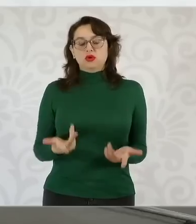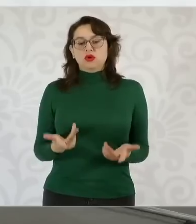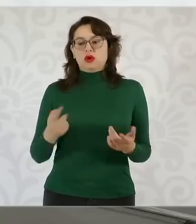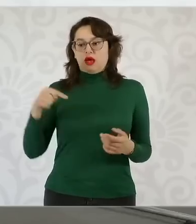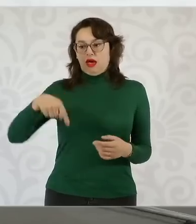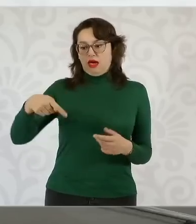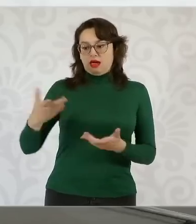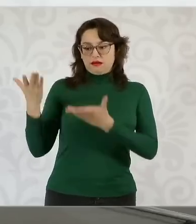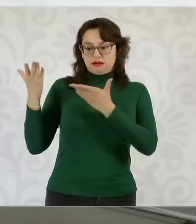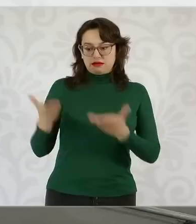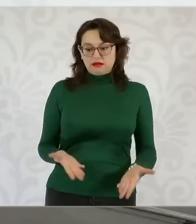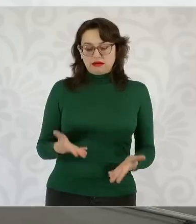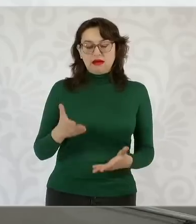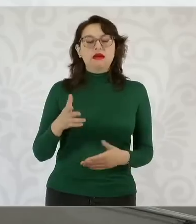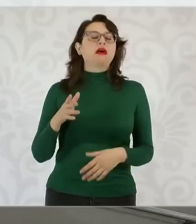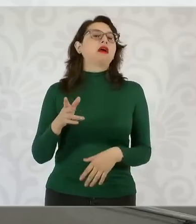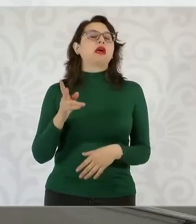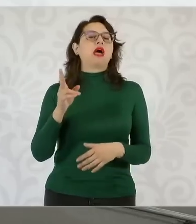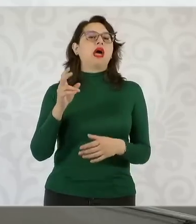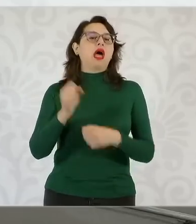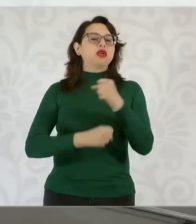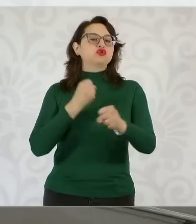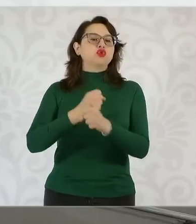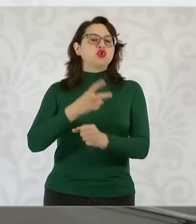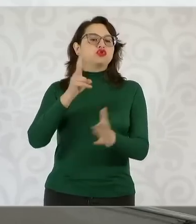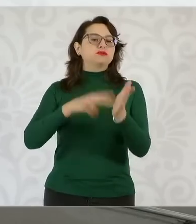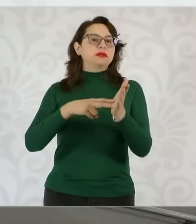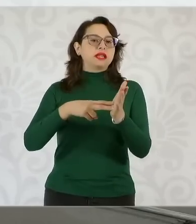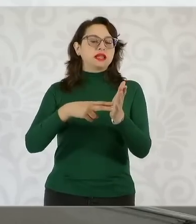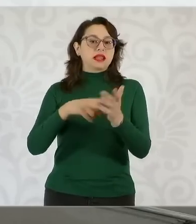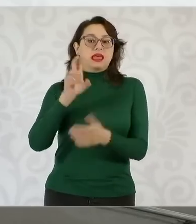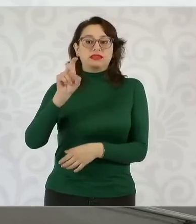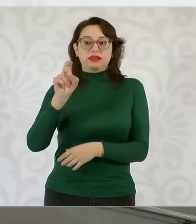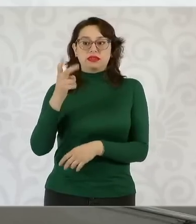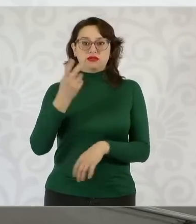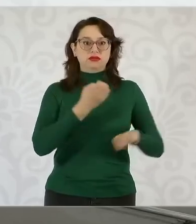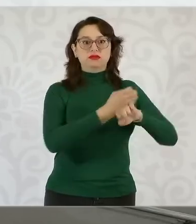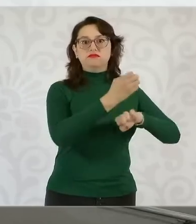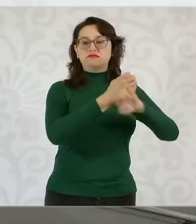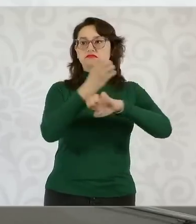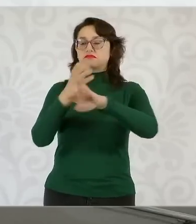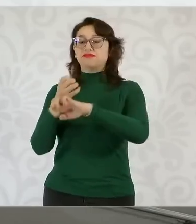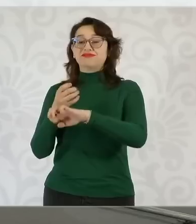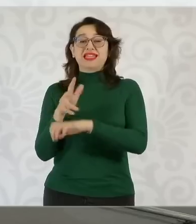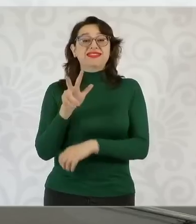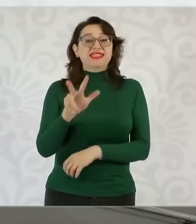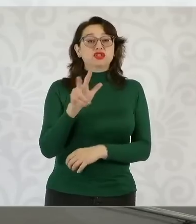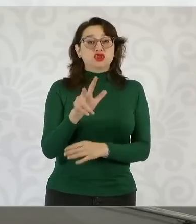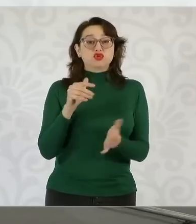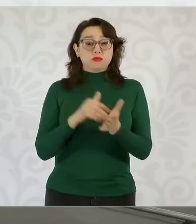los 32 estados genera más de 18,000 empleos y con esta nueva inversión que vamos a estar anunciando